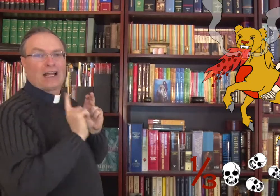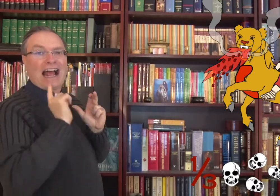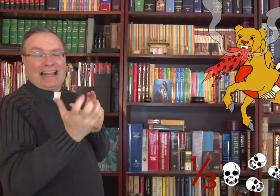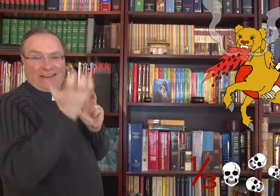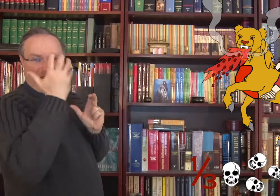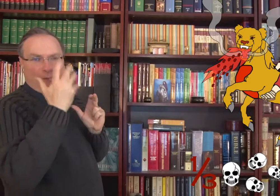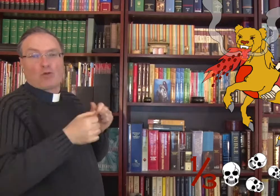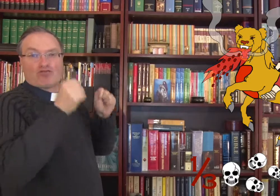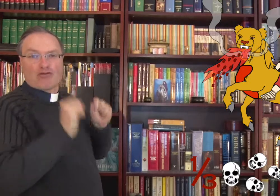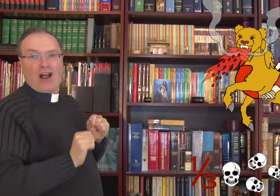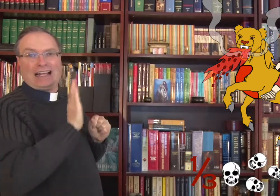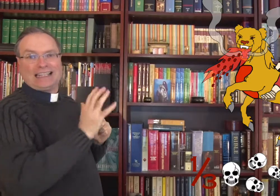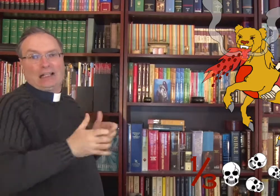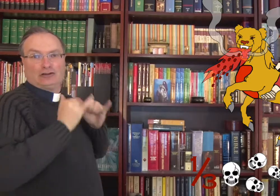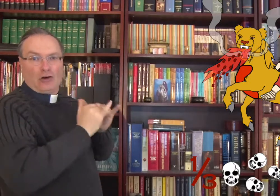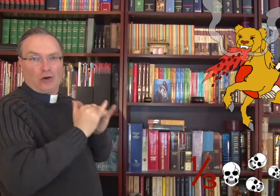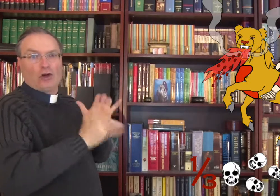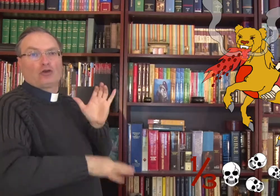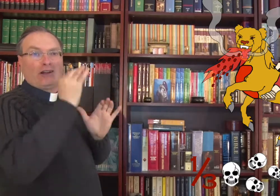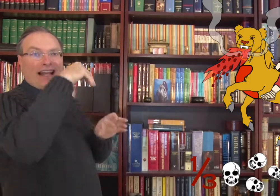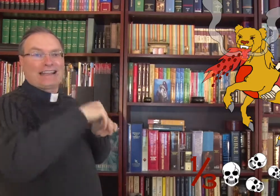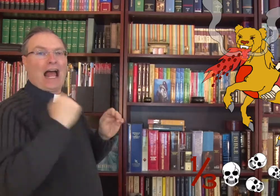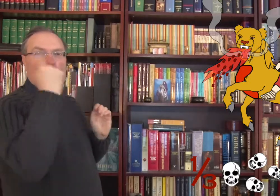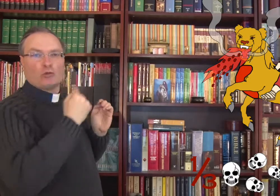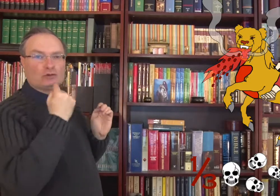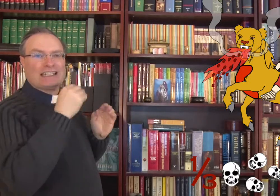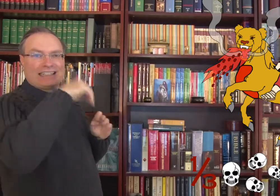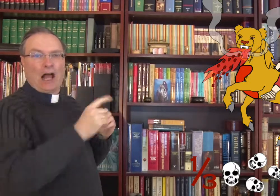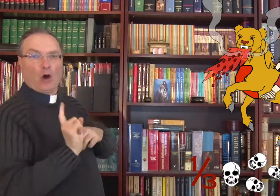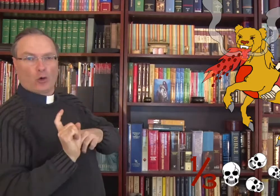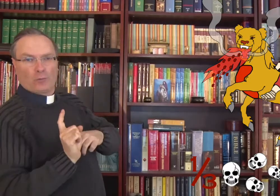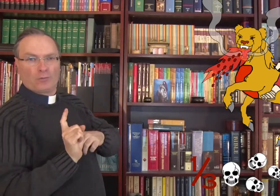En effet, le pouvoir des chevaux se trouvait dans leur bouche et dans leur queue.